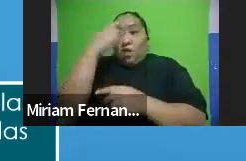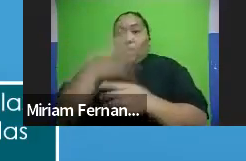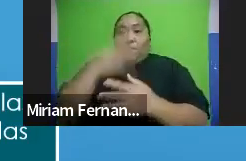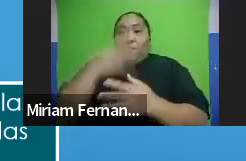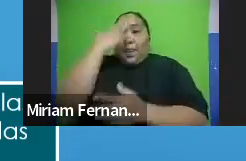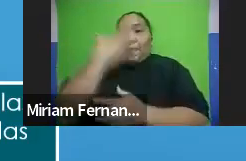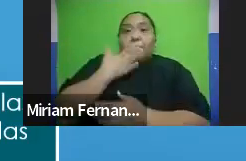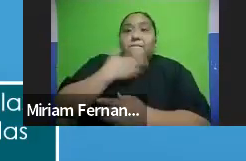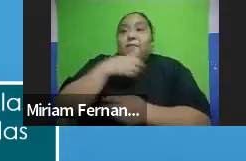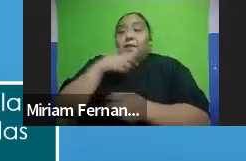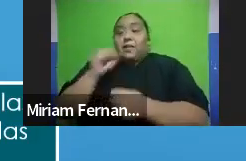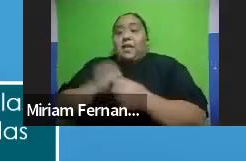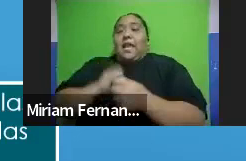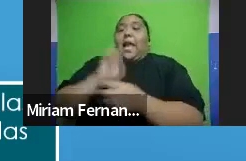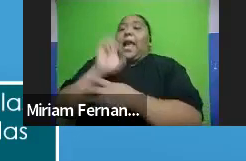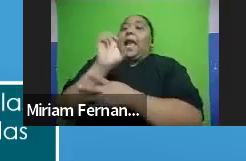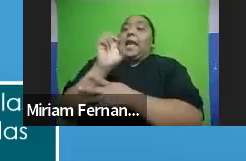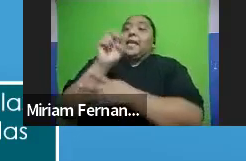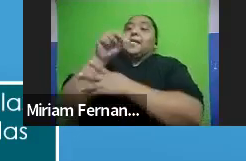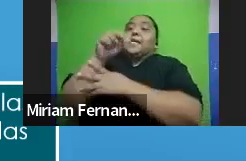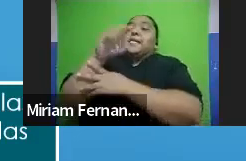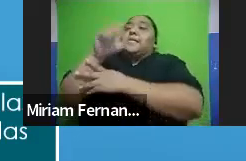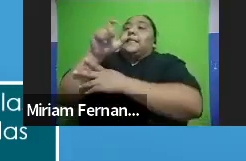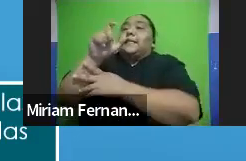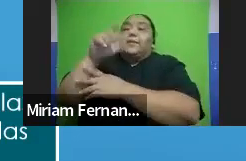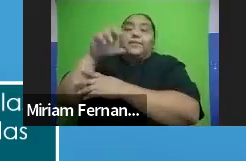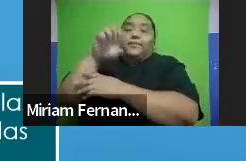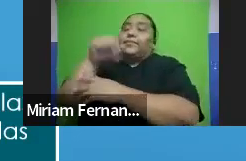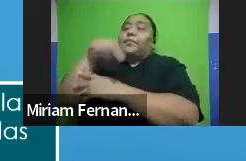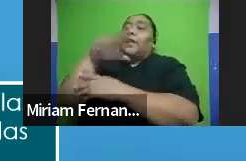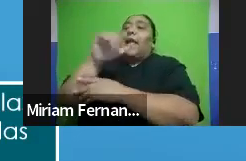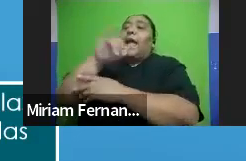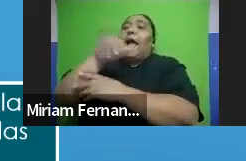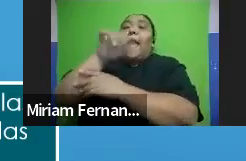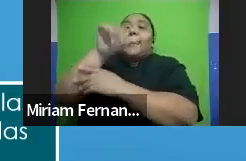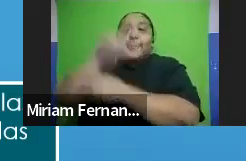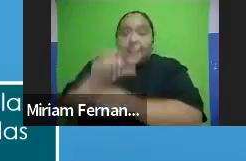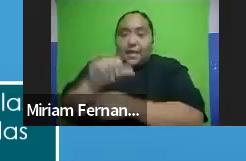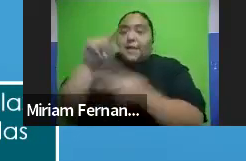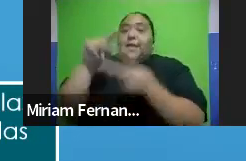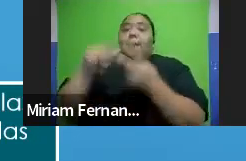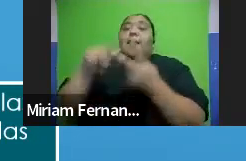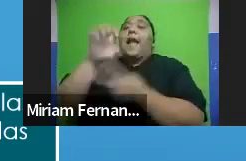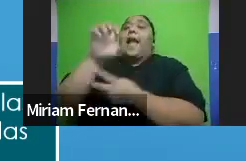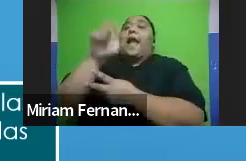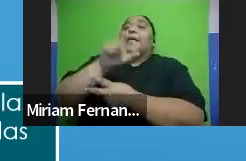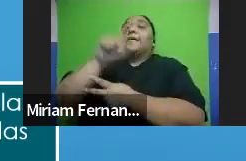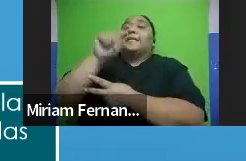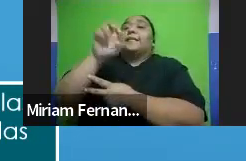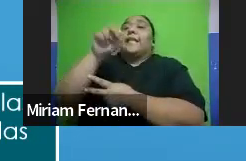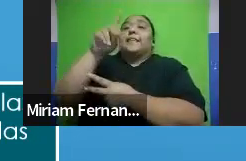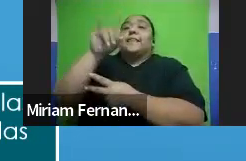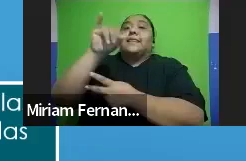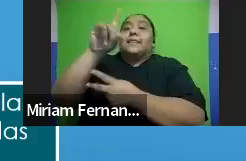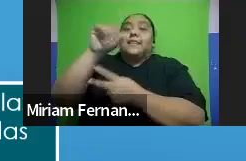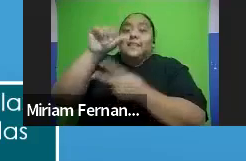Las 4 clases, la mente Las 4 clases, la mente extendida encajada enraizada tiene Bien, activa otras cosas